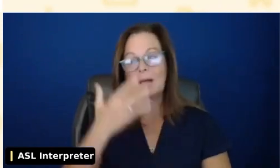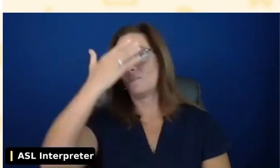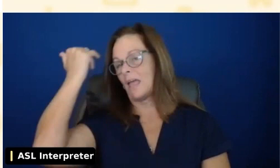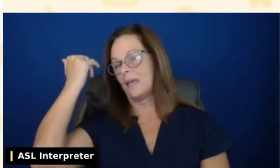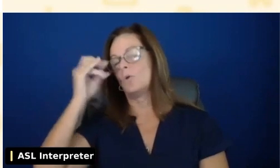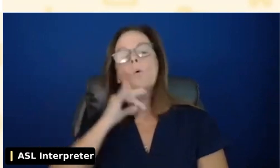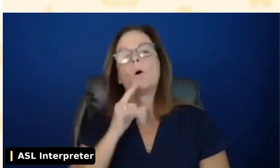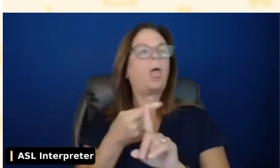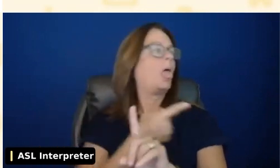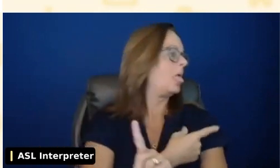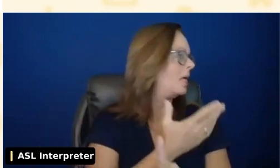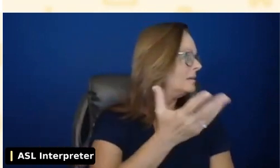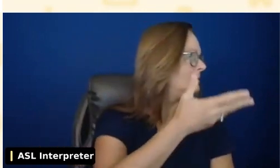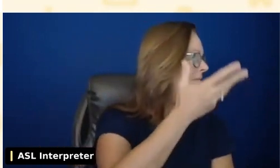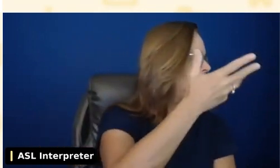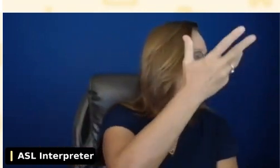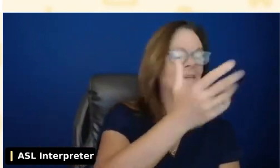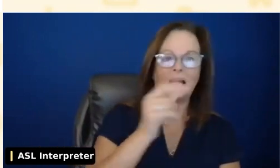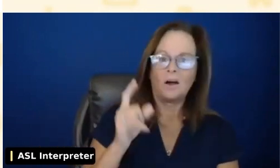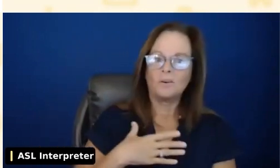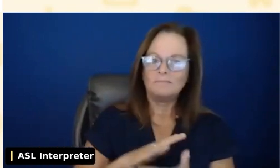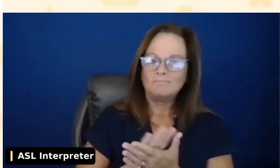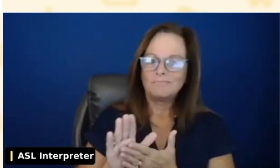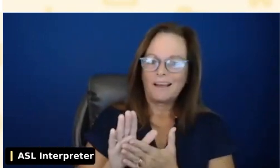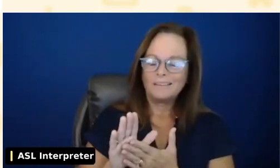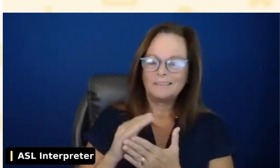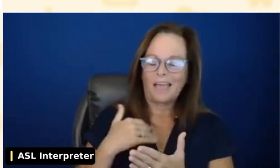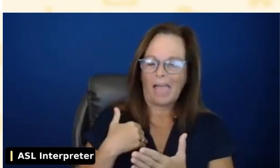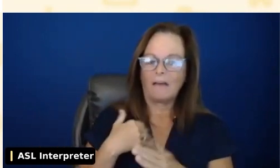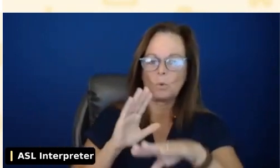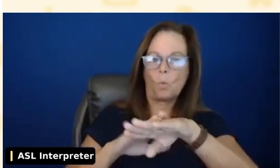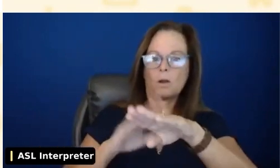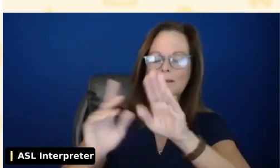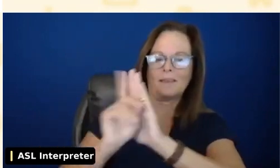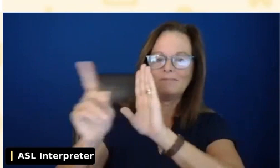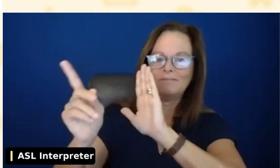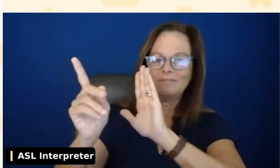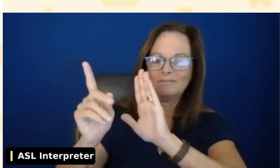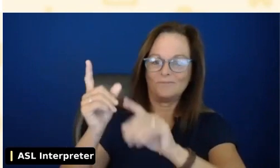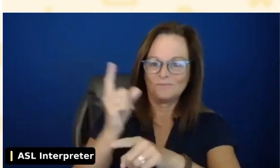y sería muy bueno si hubiera una advertencia que a veces es necesario verificar.